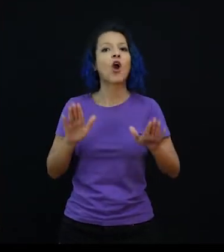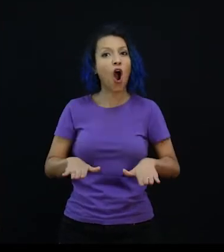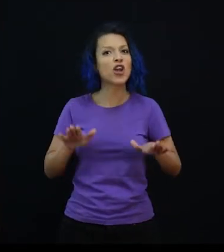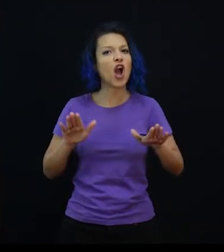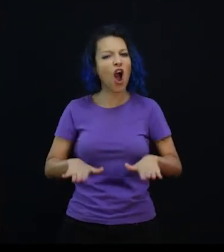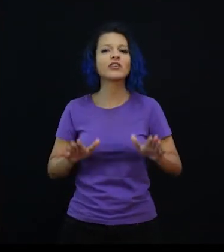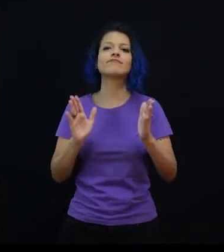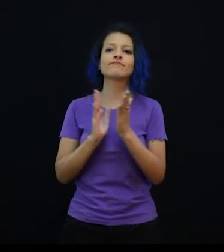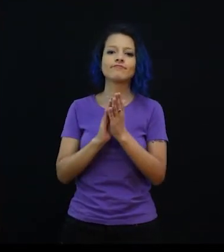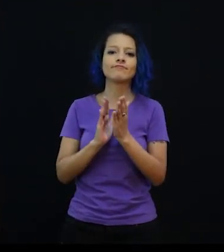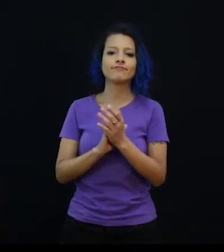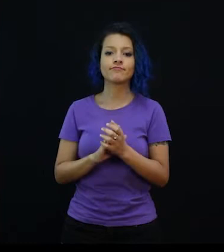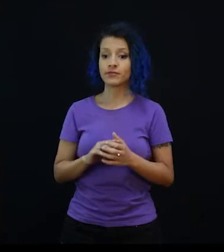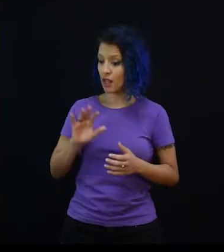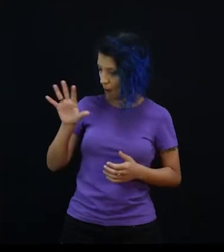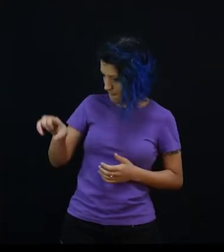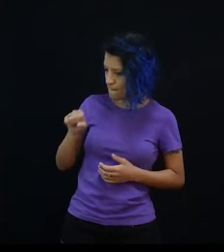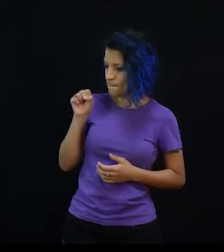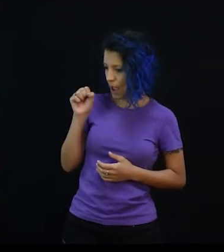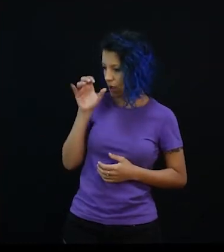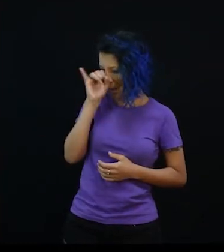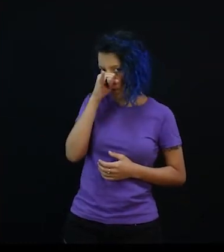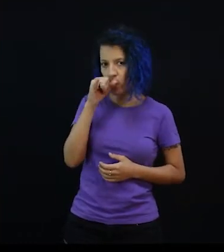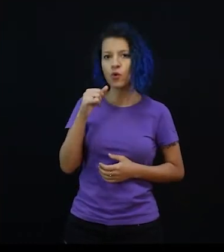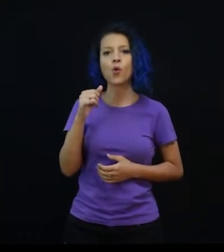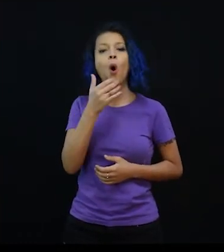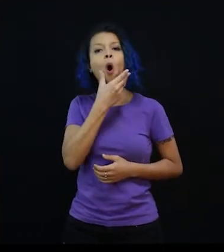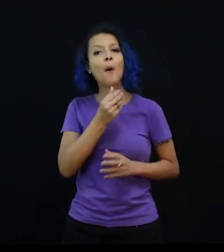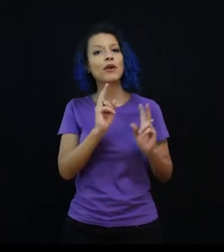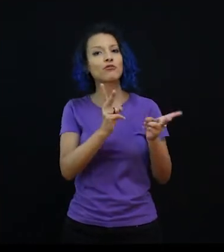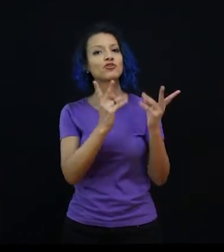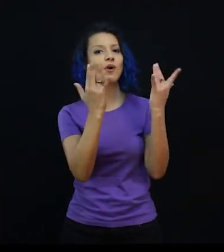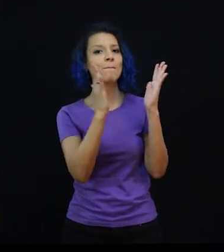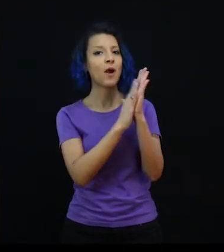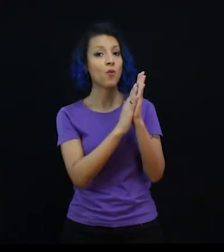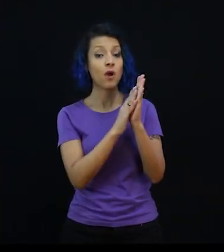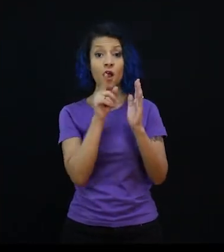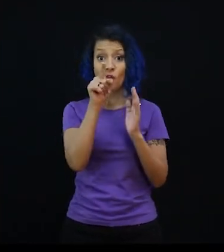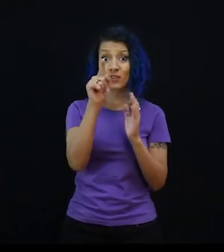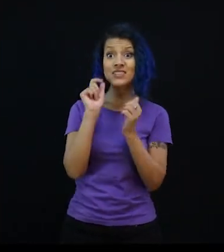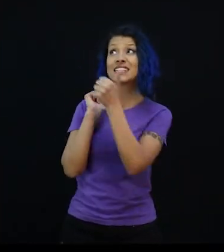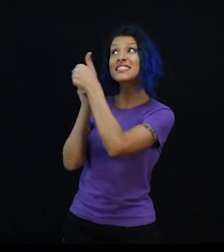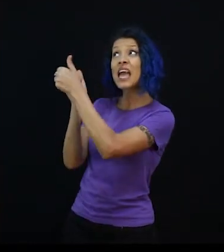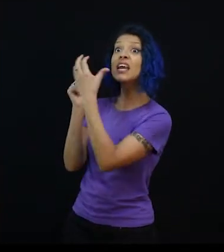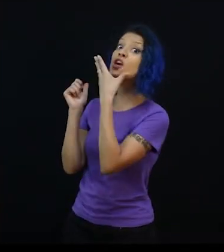Agora você pega o porquinho e eu fico aqui nas mãos. Você aí, vem comigo aqui. Pernas e palmas.